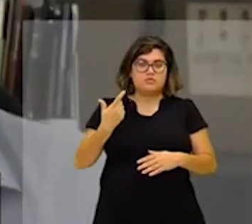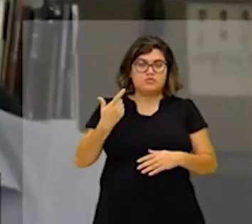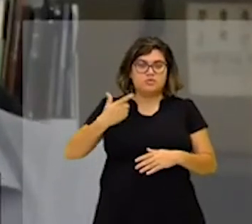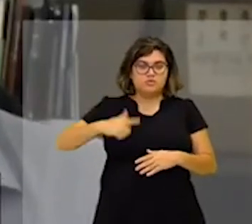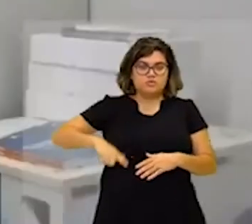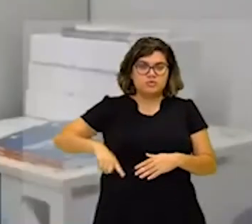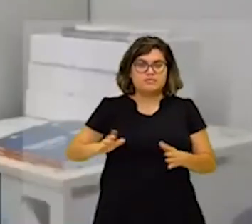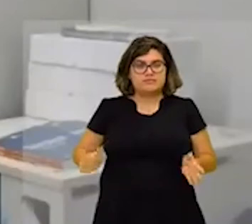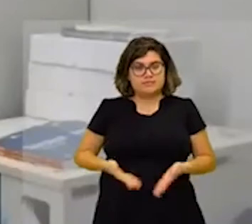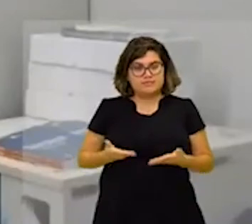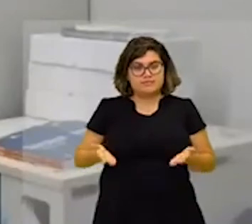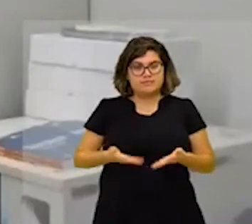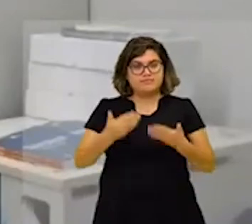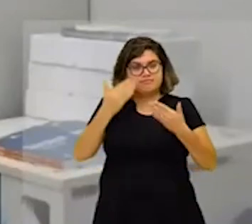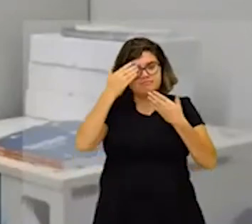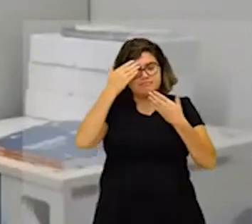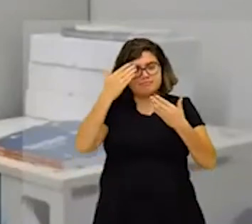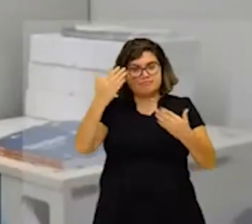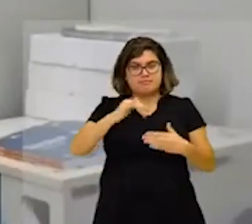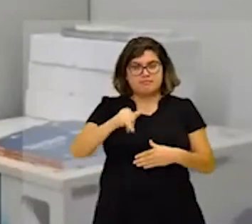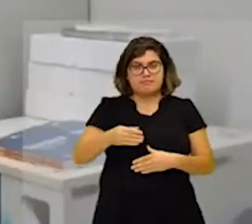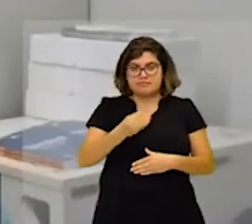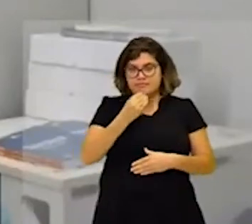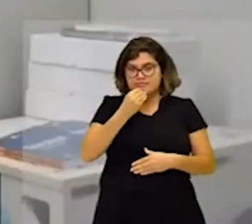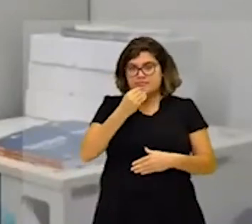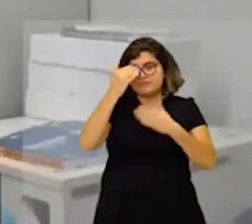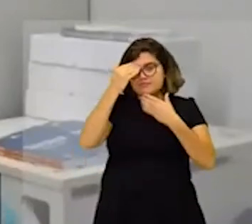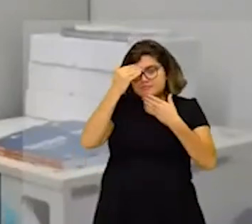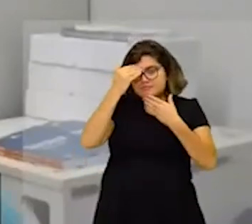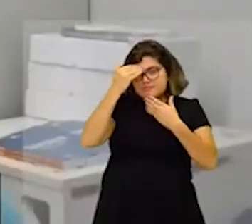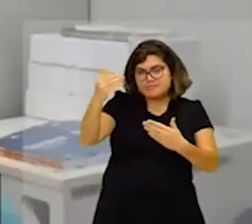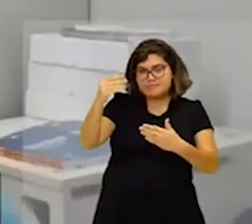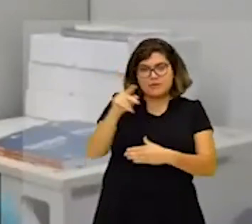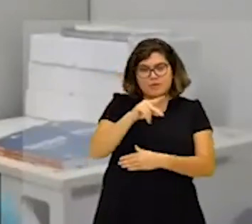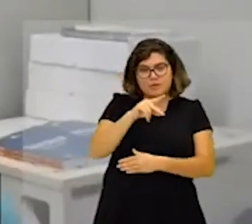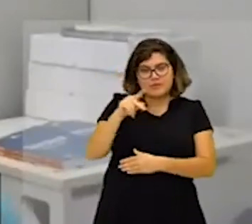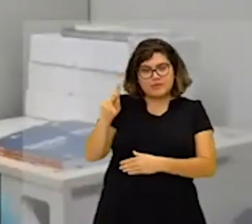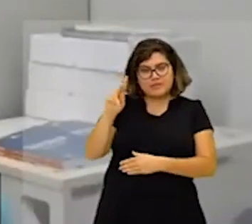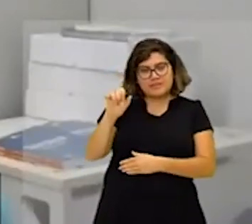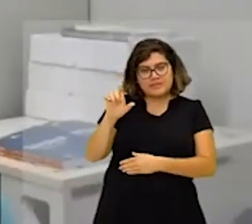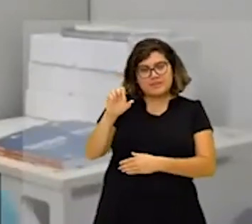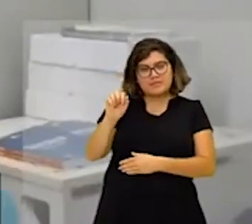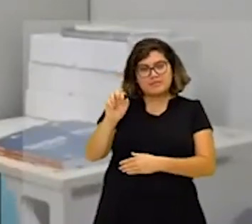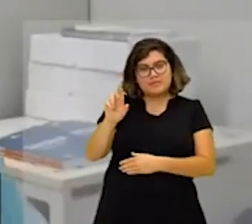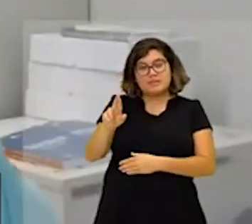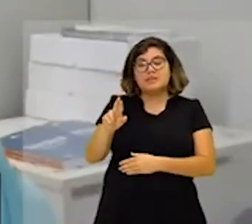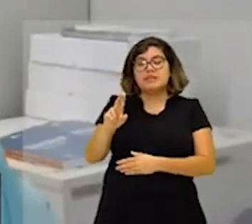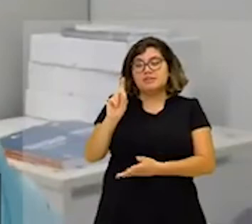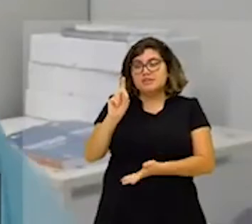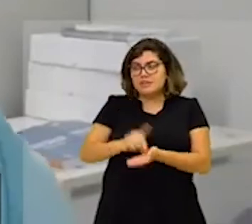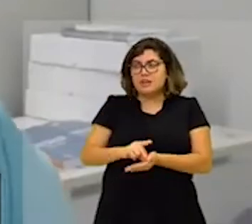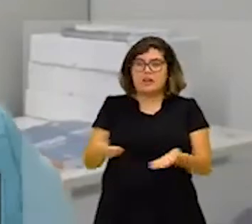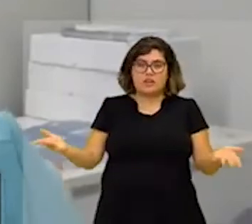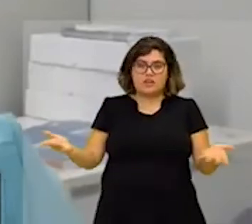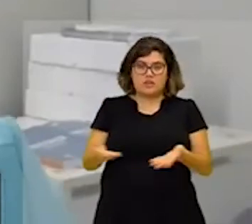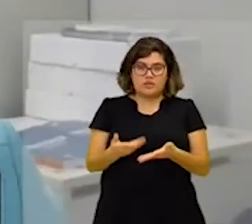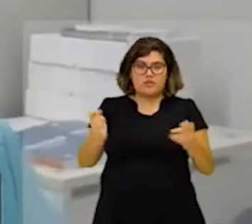é muito obrigado Professor Kleber de Pato acho que agora nós vamos ter que ver como tratar mas